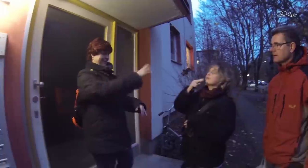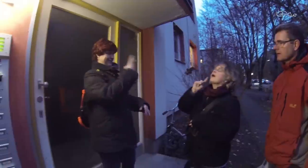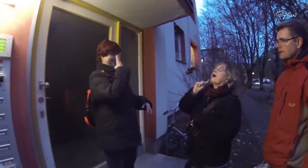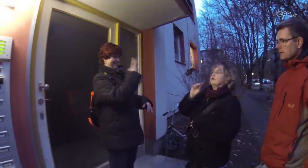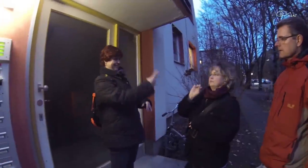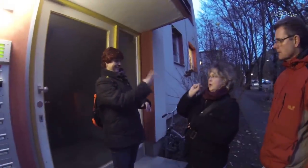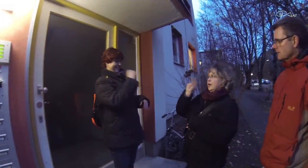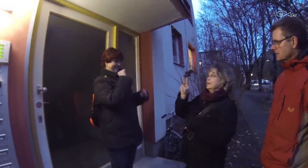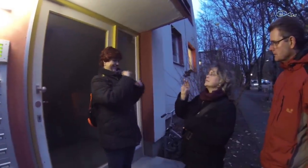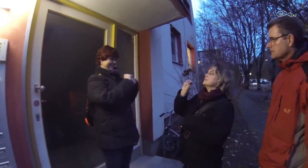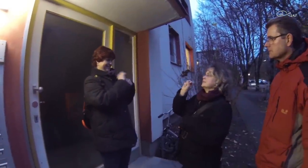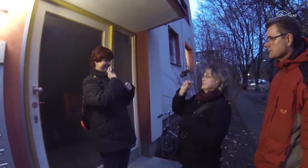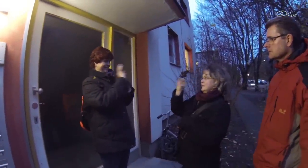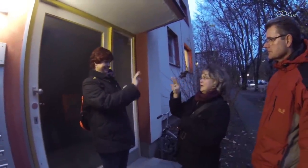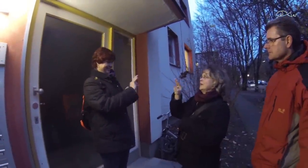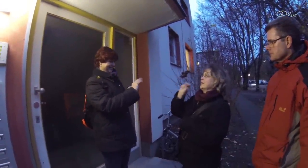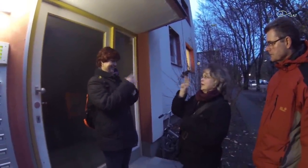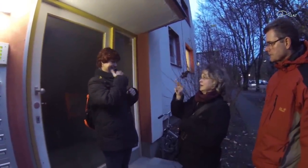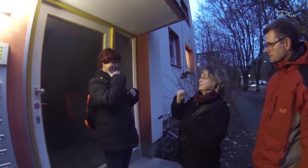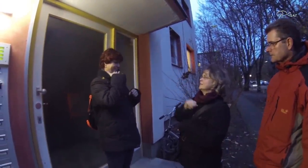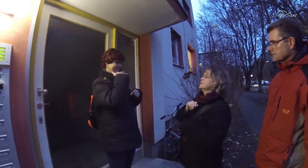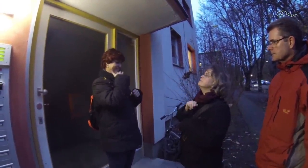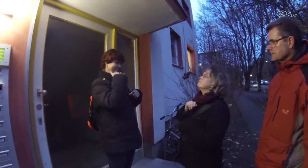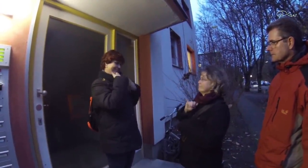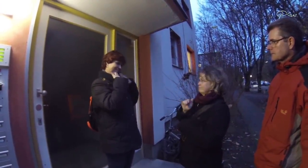Ja. Gut, wir sehen uns dann. - BIRGIT: Ja, vielen, vielen Dank.